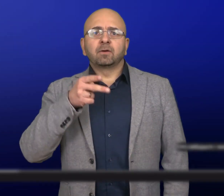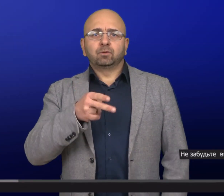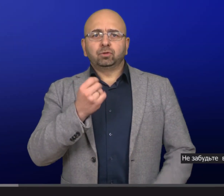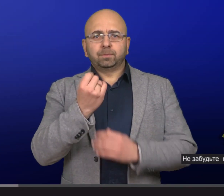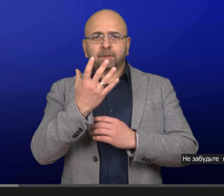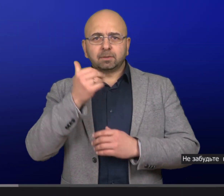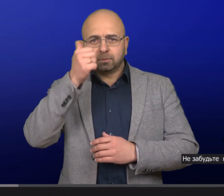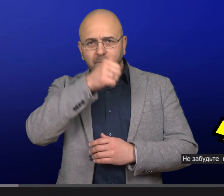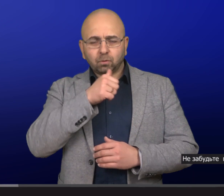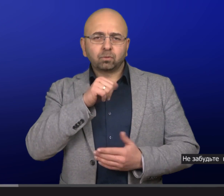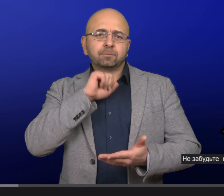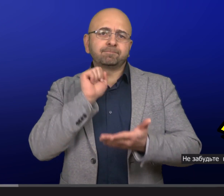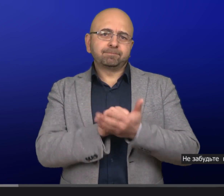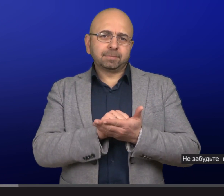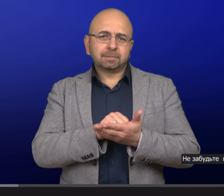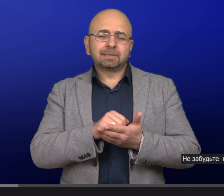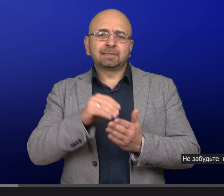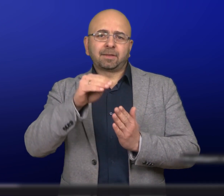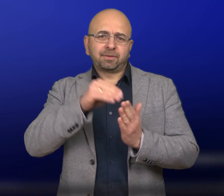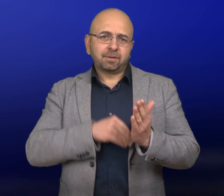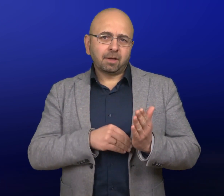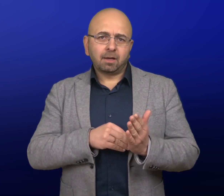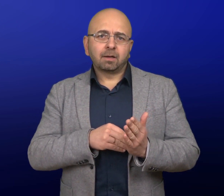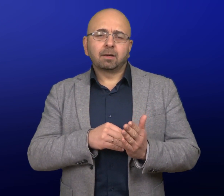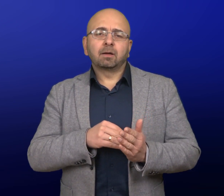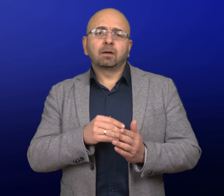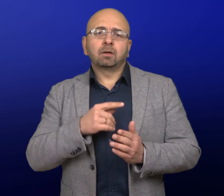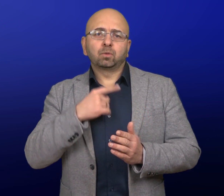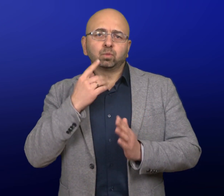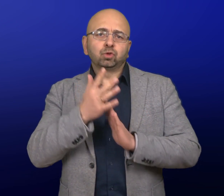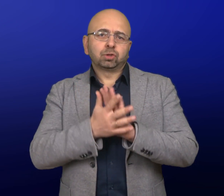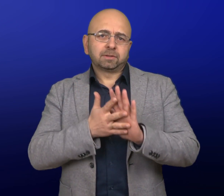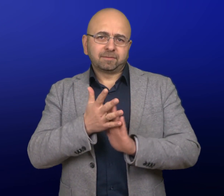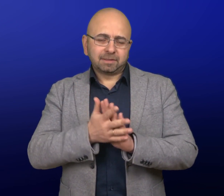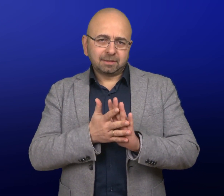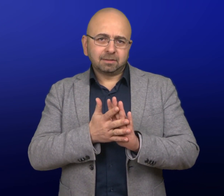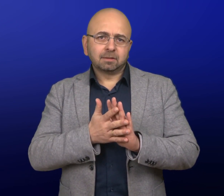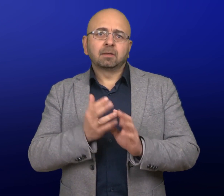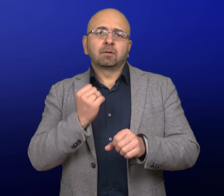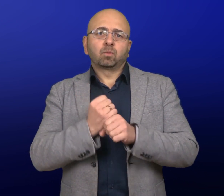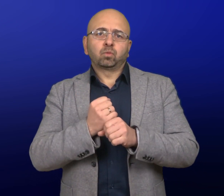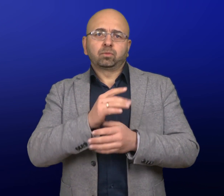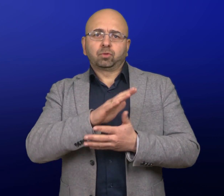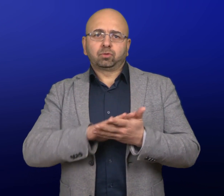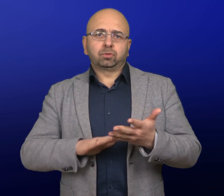В 2015 году была опубликована статья «Русский жестовый язык. Работа продолжается».